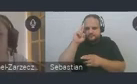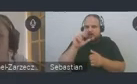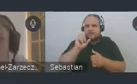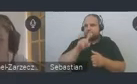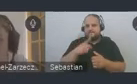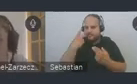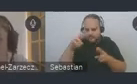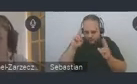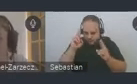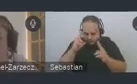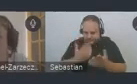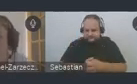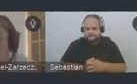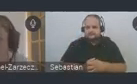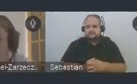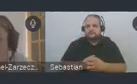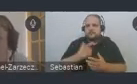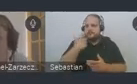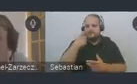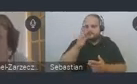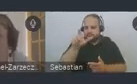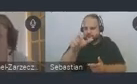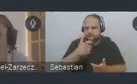Ale nam tego nie zgłoszą, bo się wstydzą, bo się obawiają.